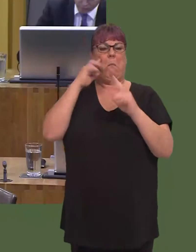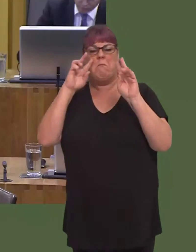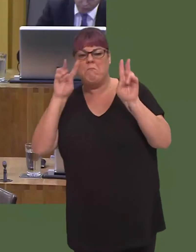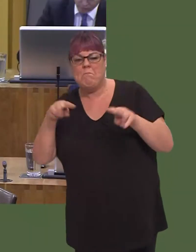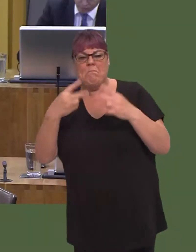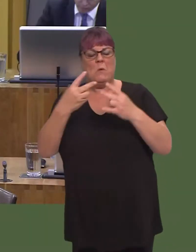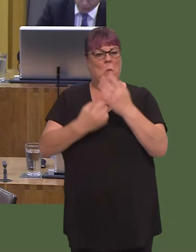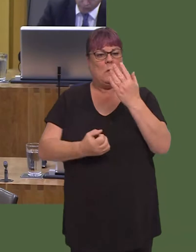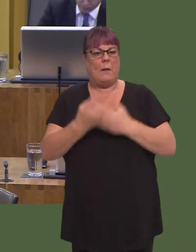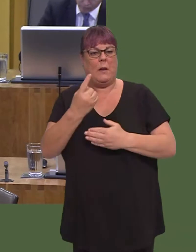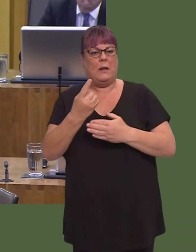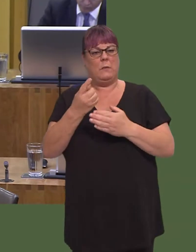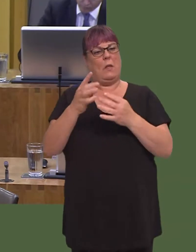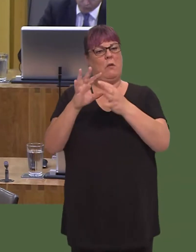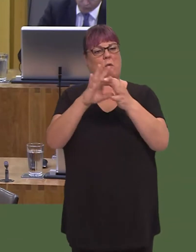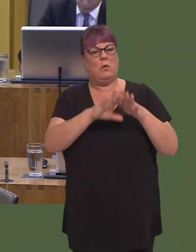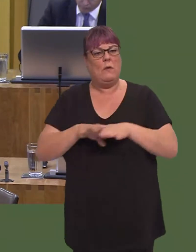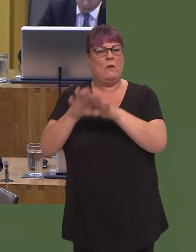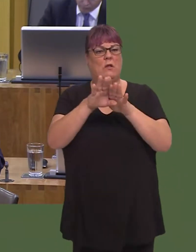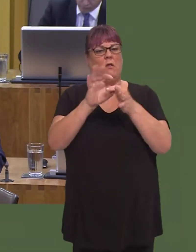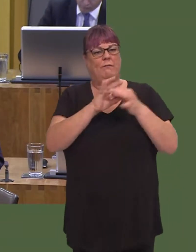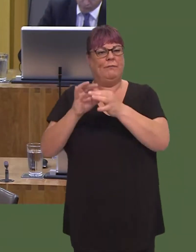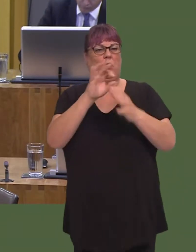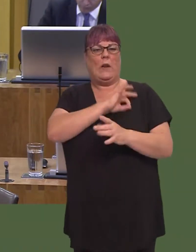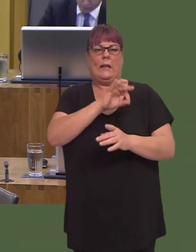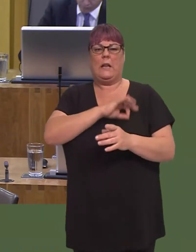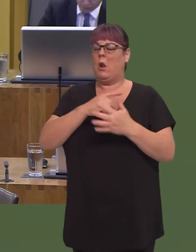Rydym ni wedi canolbwyntio ar CAMHSóac nid yw hynny, wrth gwrs, yn cynnwys oedolion.